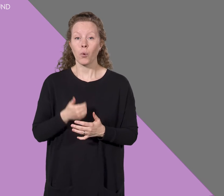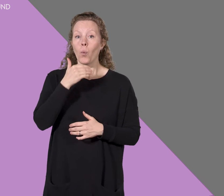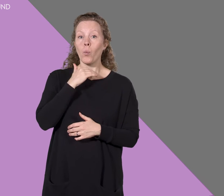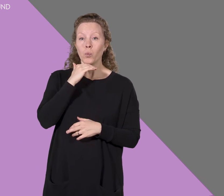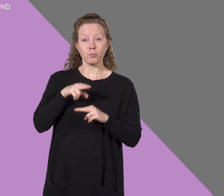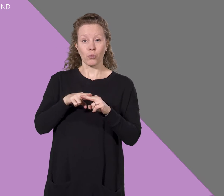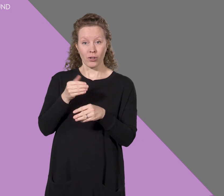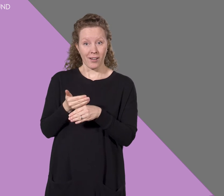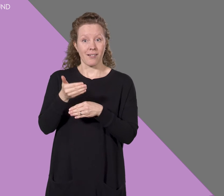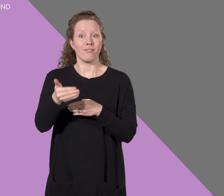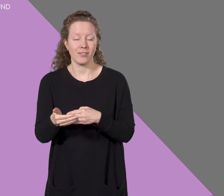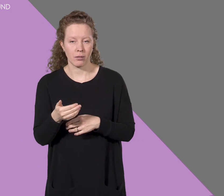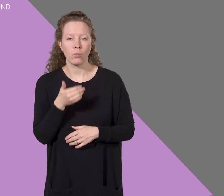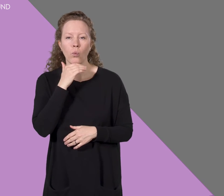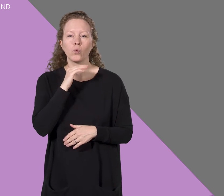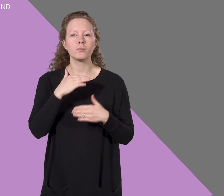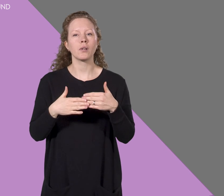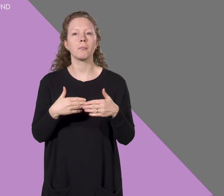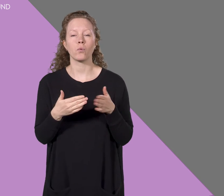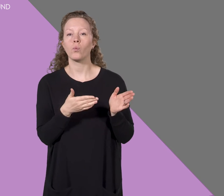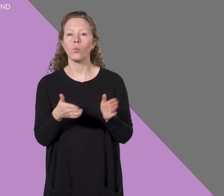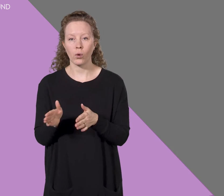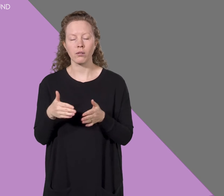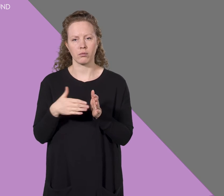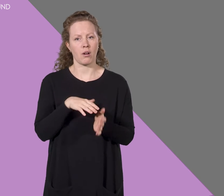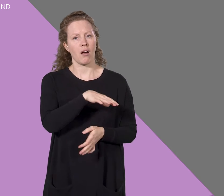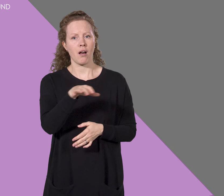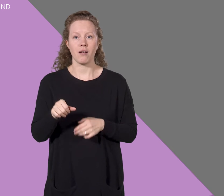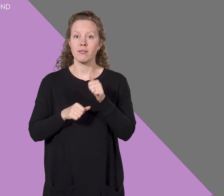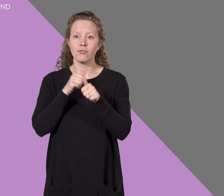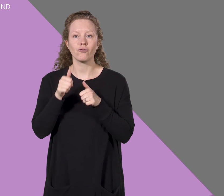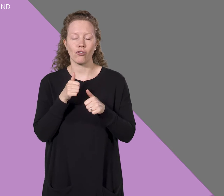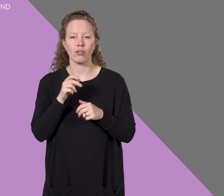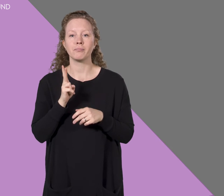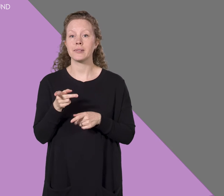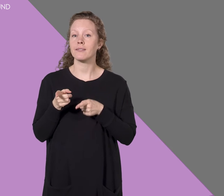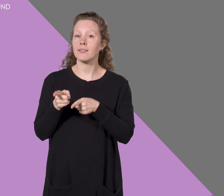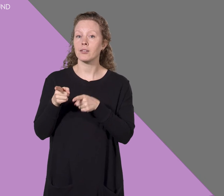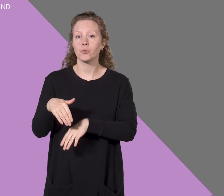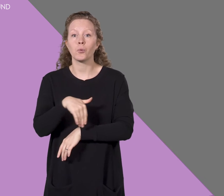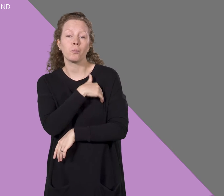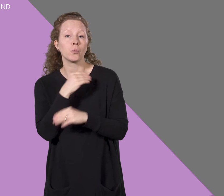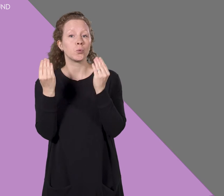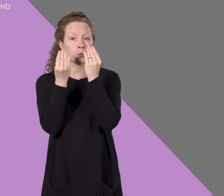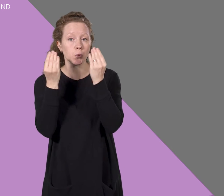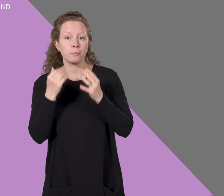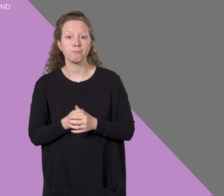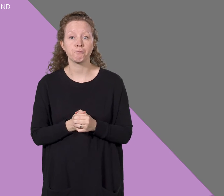Efter ungdomsmötet ordnar ungdomsarbetet en trakasseriombudskurs för alla.